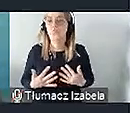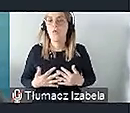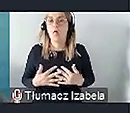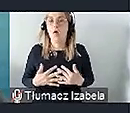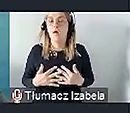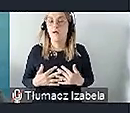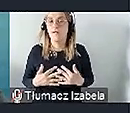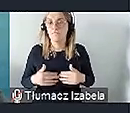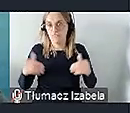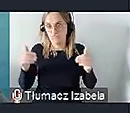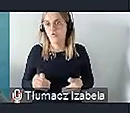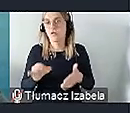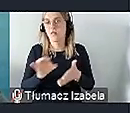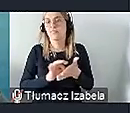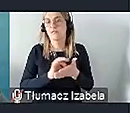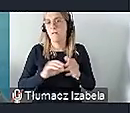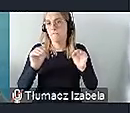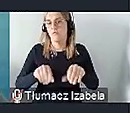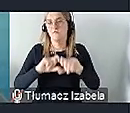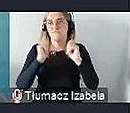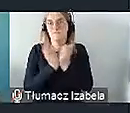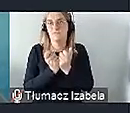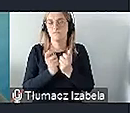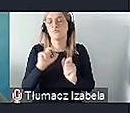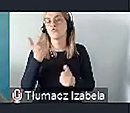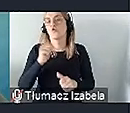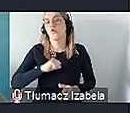że mógłby narysować prawie wszystko, co sobie wymarzy.